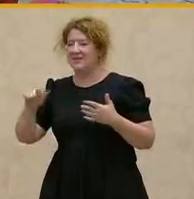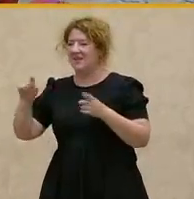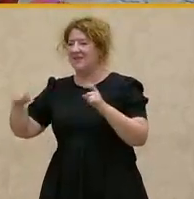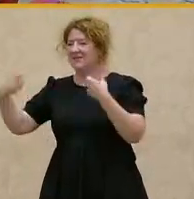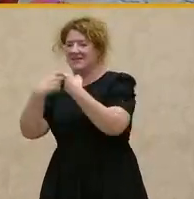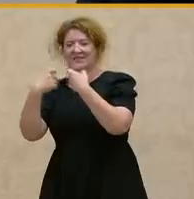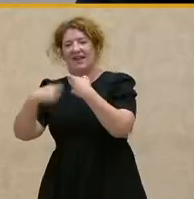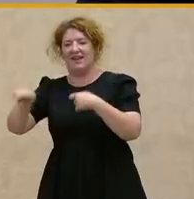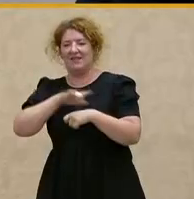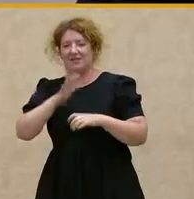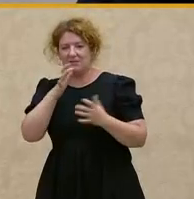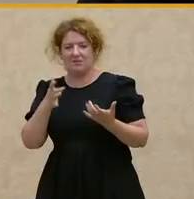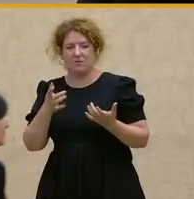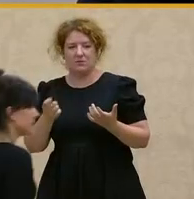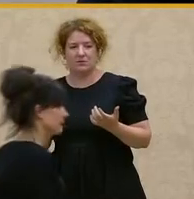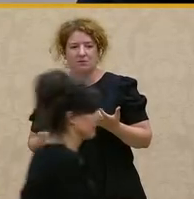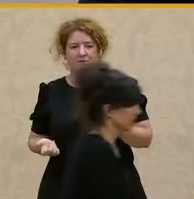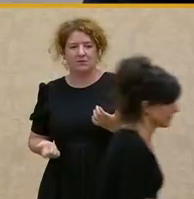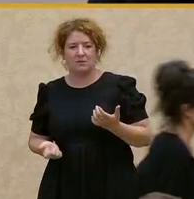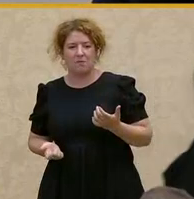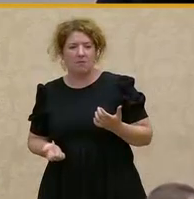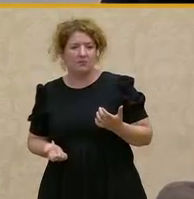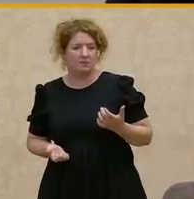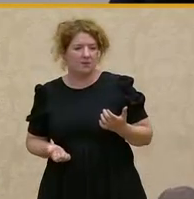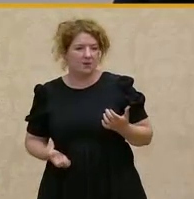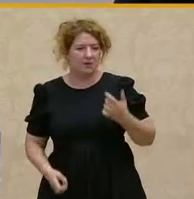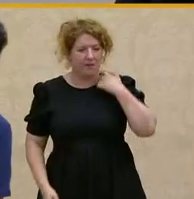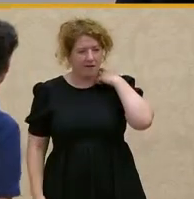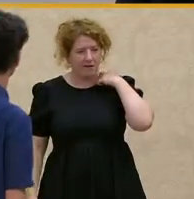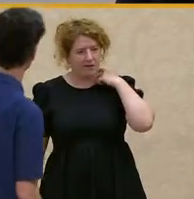y se han dado un poco de cariño. Agradecido por ello.